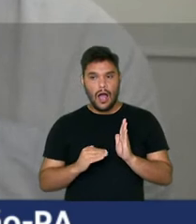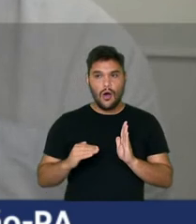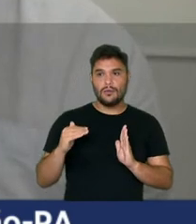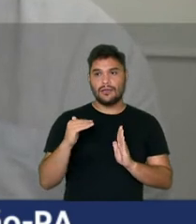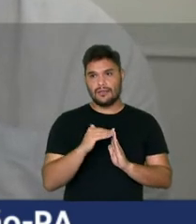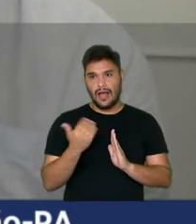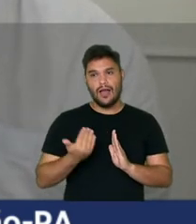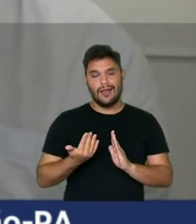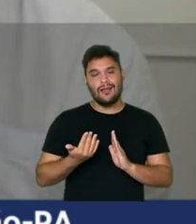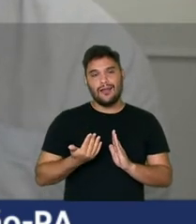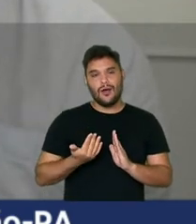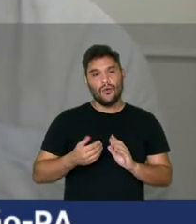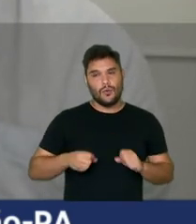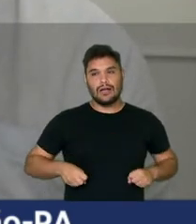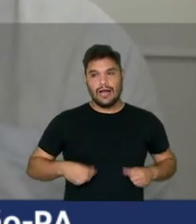DESPESAS PROPOSTAS PELO AUMENTO PERMANENTE DA RECEITA